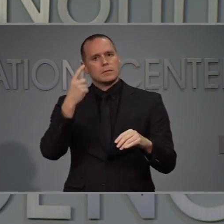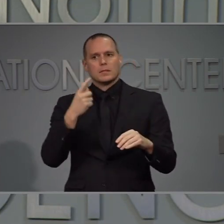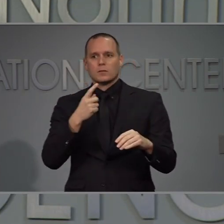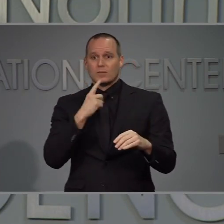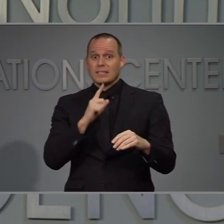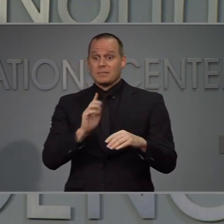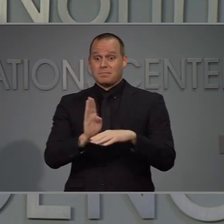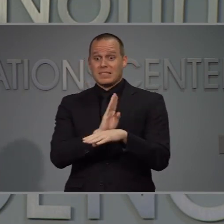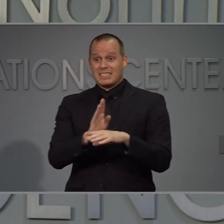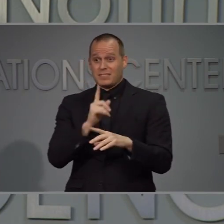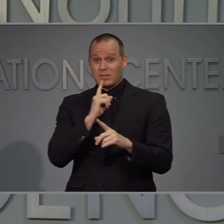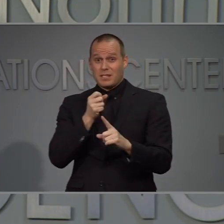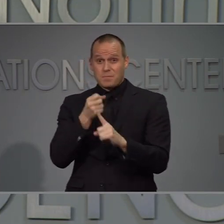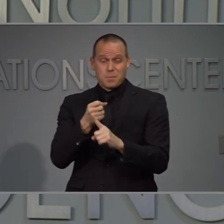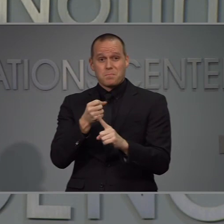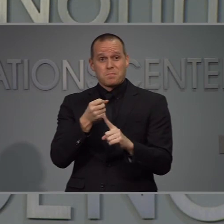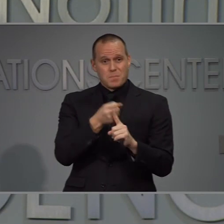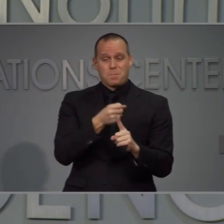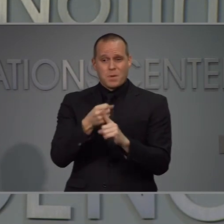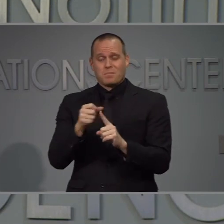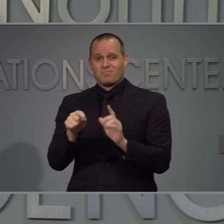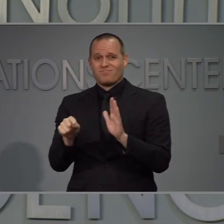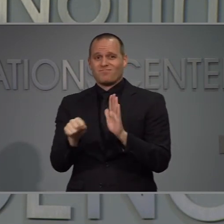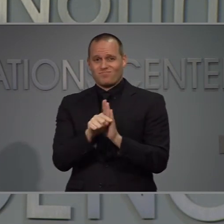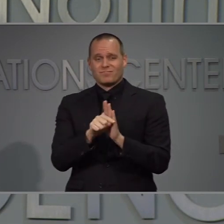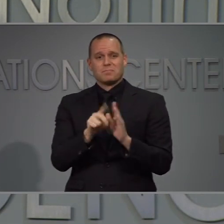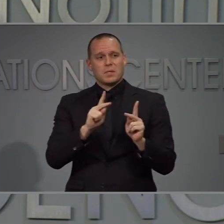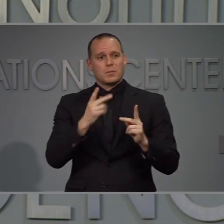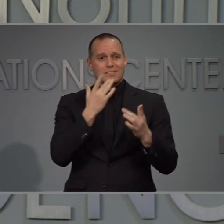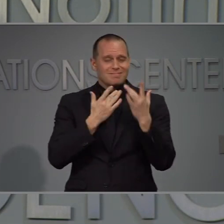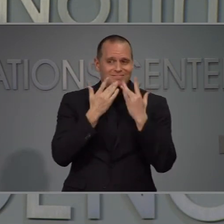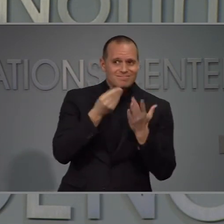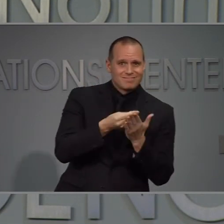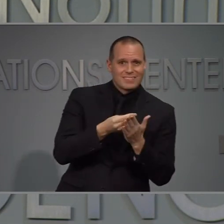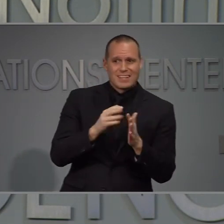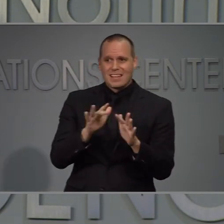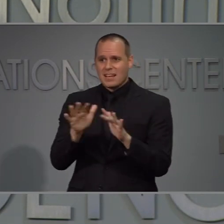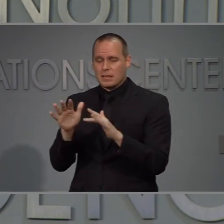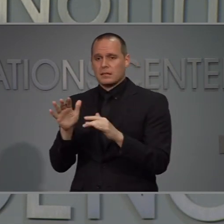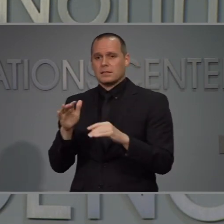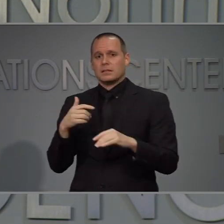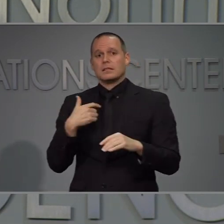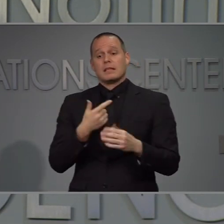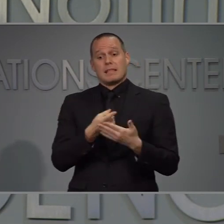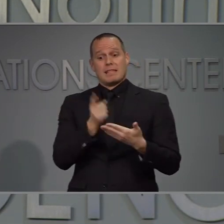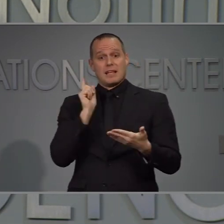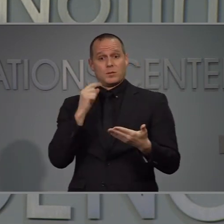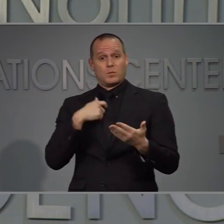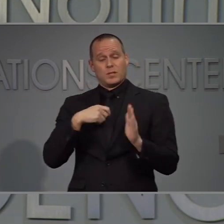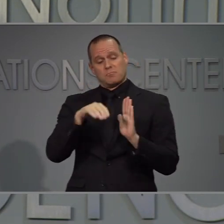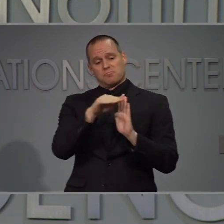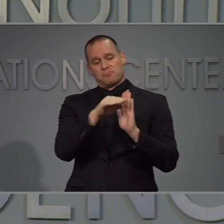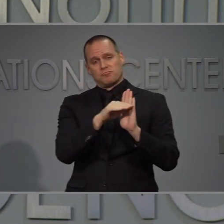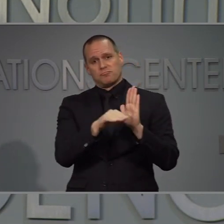afectado económicamente a tantas personas. La semana pasada mostramos algunas medidas generales para el